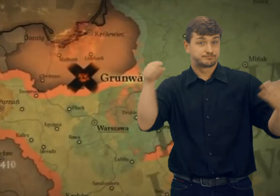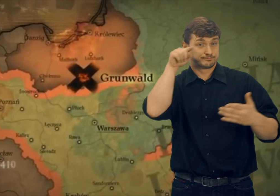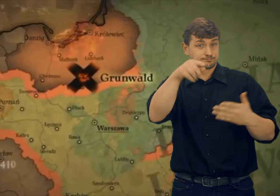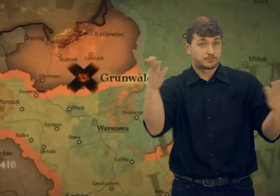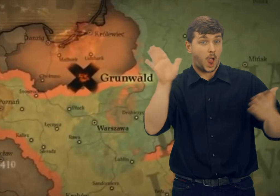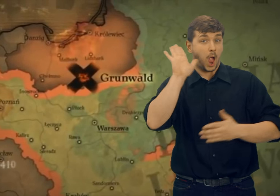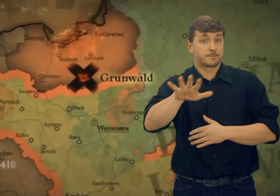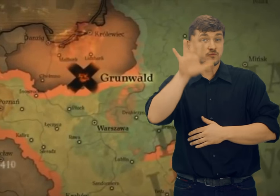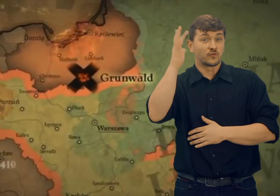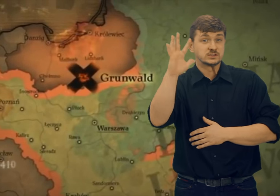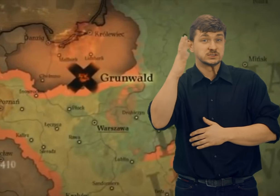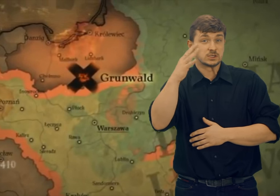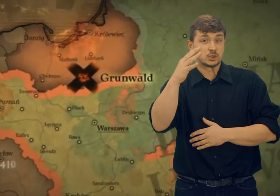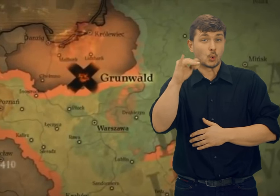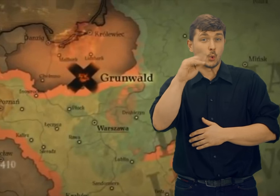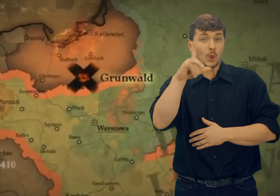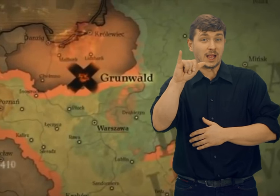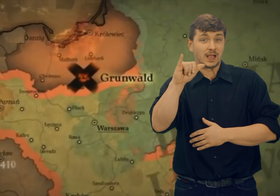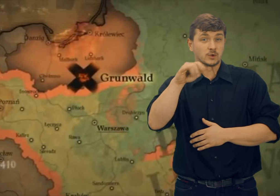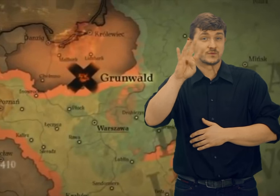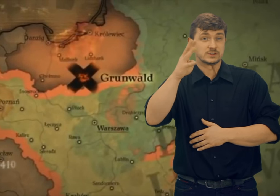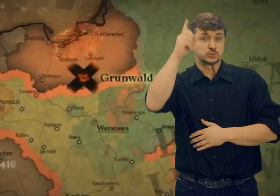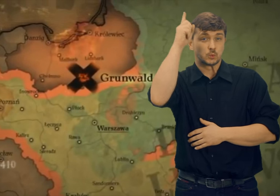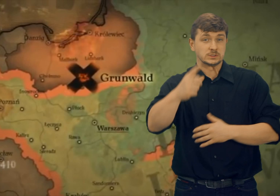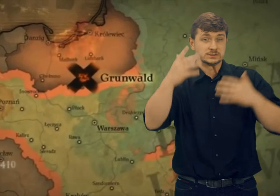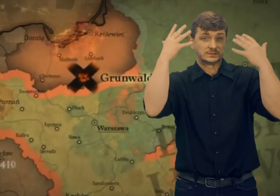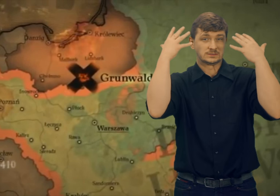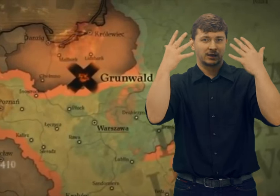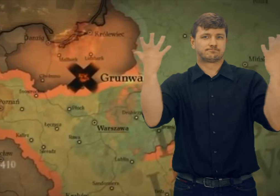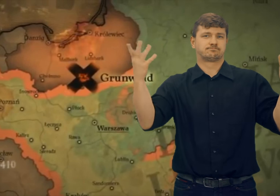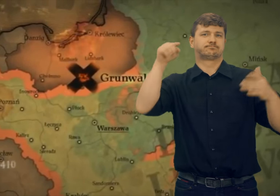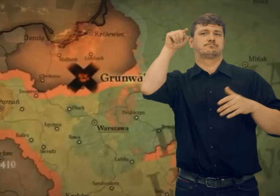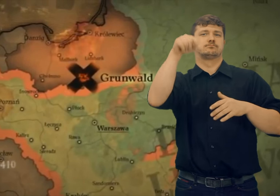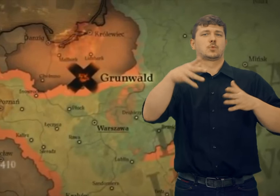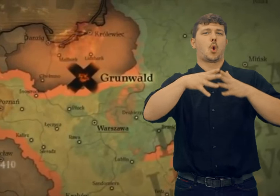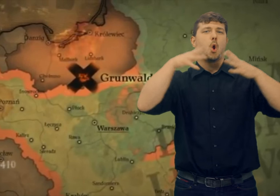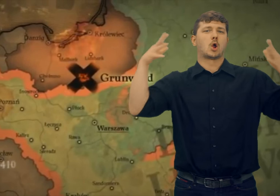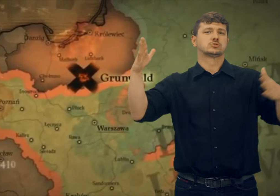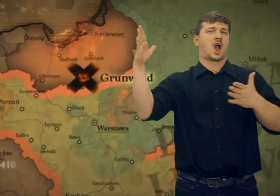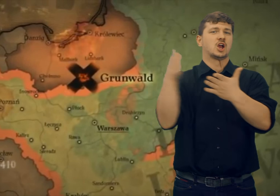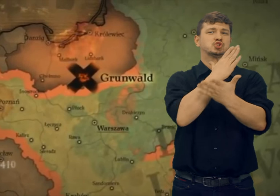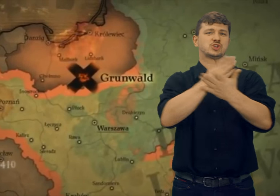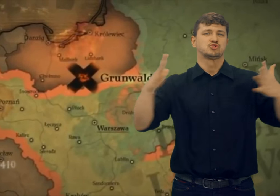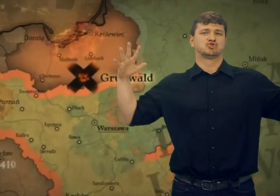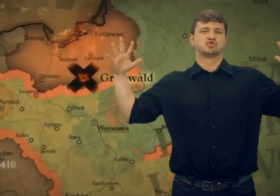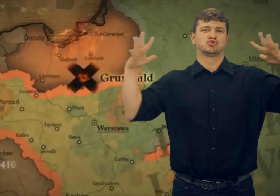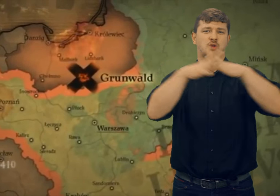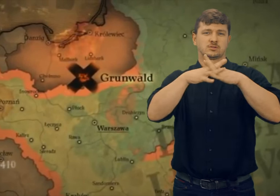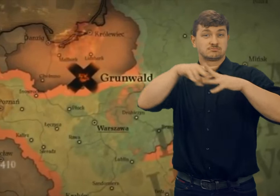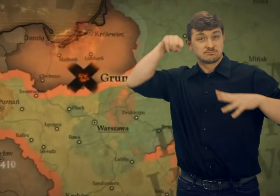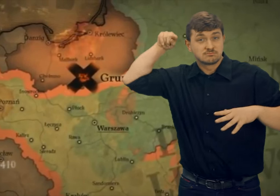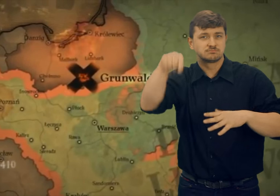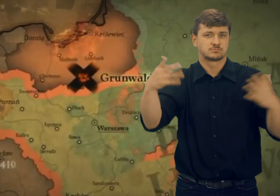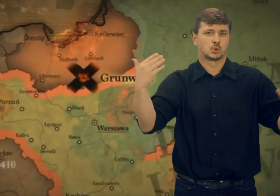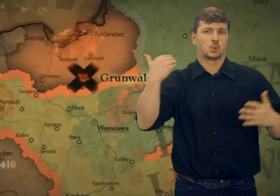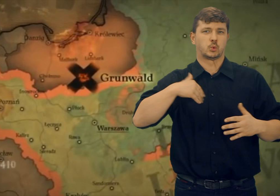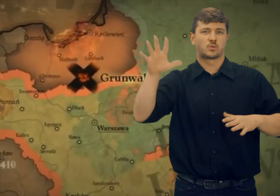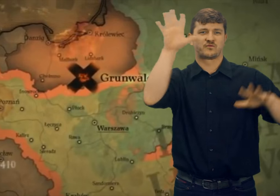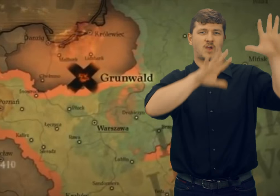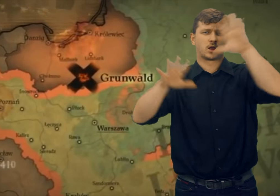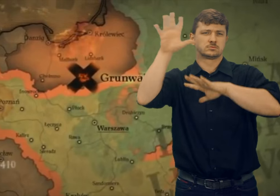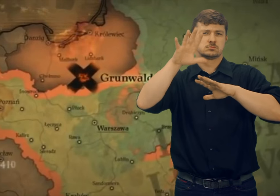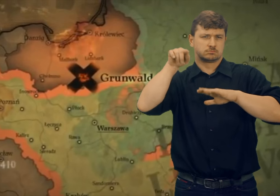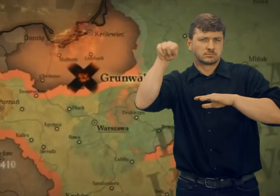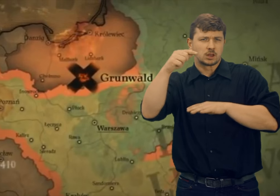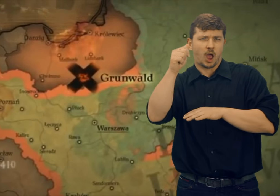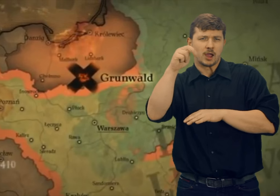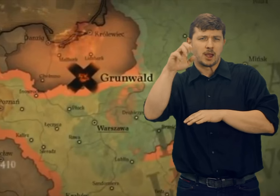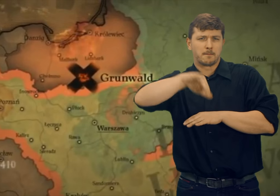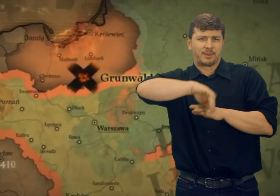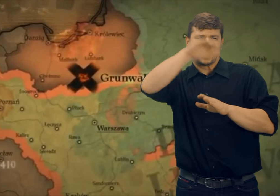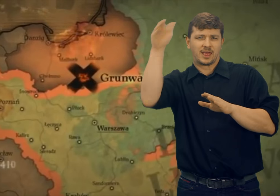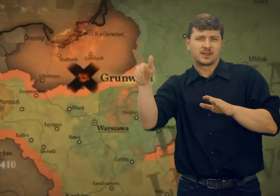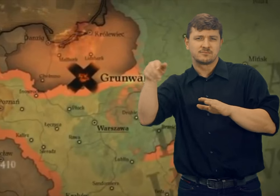Am 15. Juli 1410 kam es dann zur großen Entscheidungsschlacht in GRUNWALD (deutsch: Tannenberg).